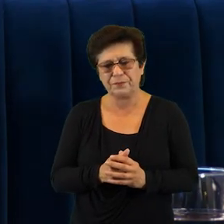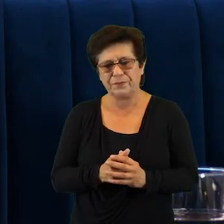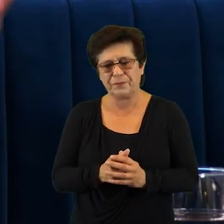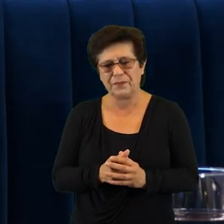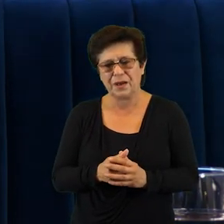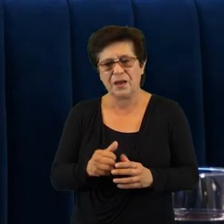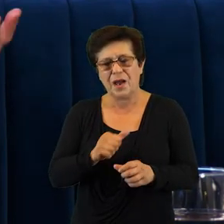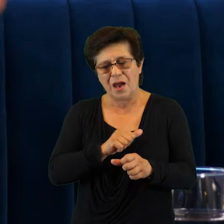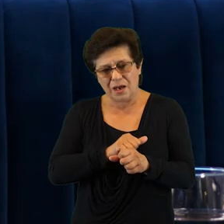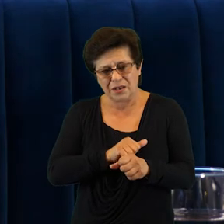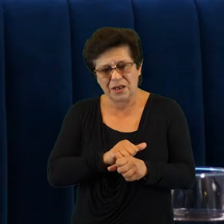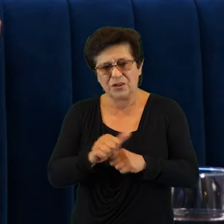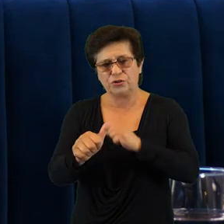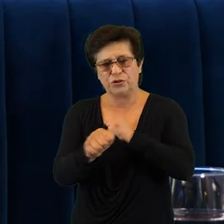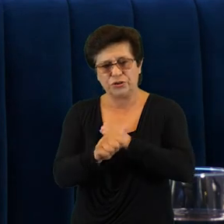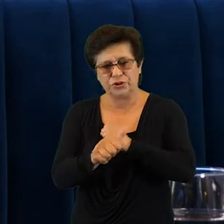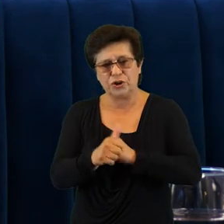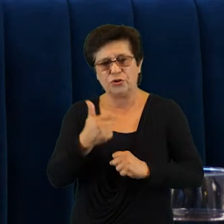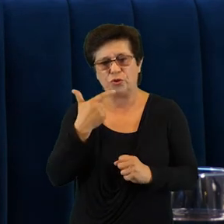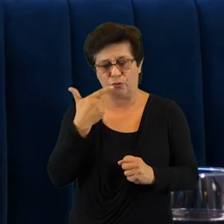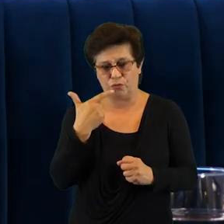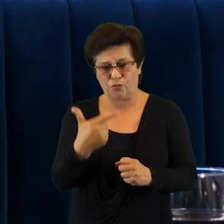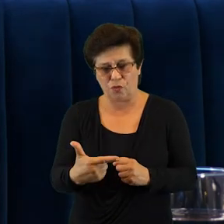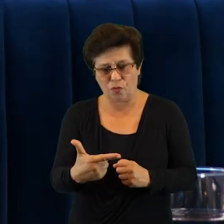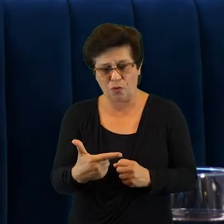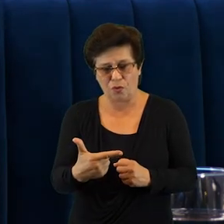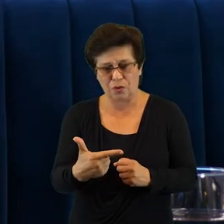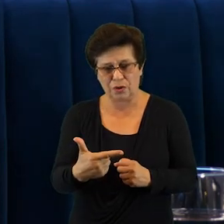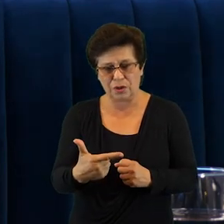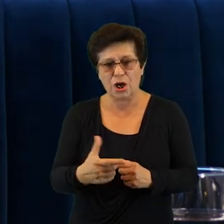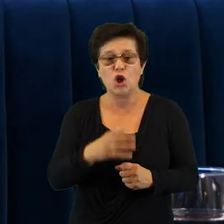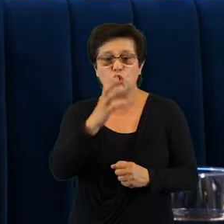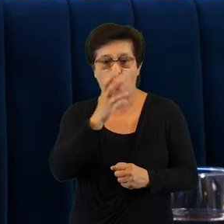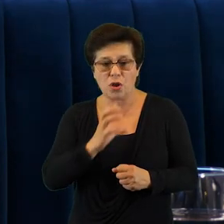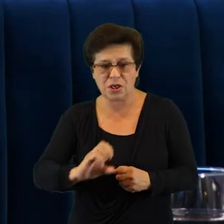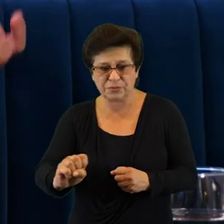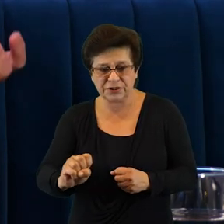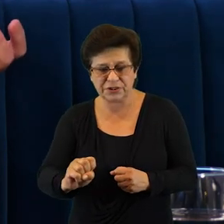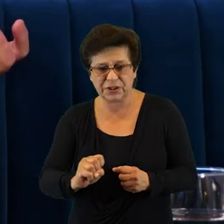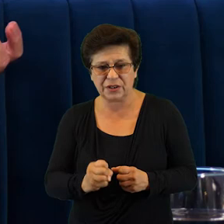Jest tam, wśród 62 w kanonie, oczywiście Słonimski dwoma wierszami.